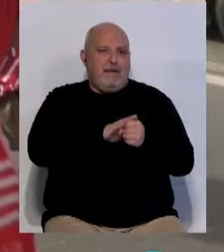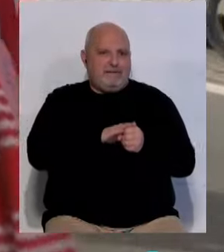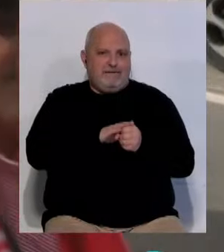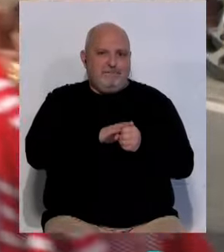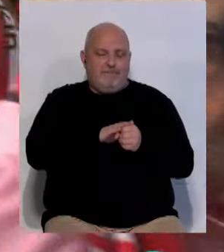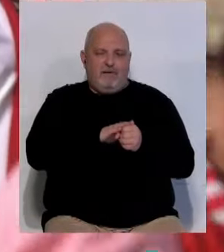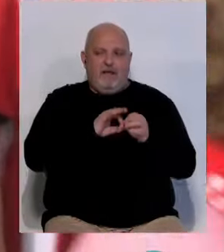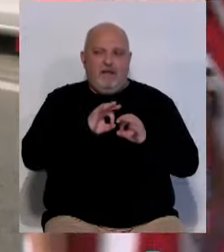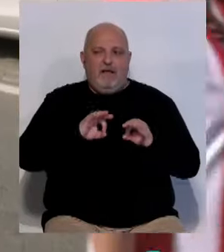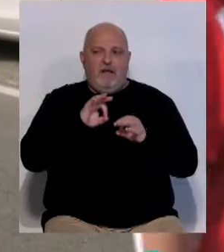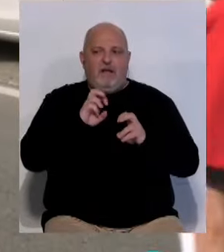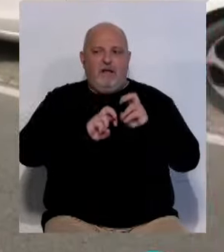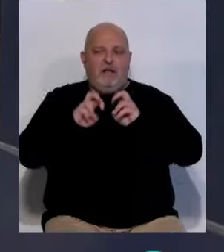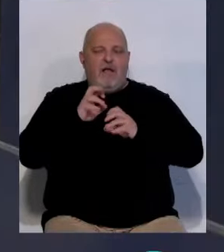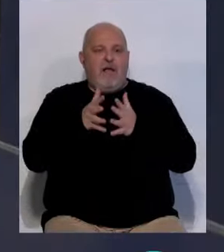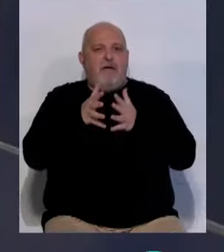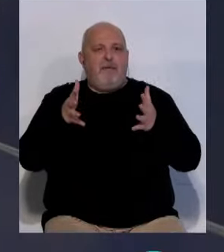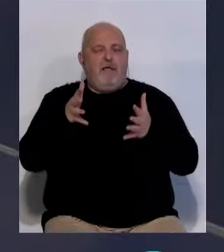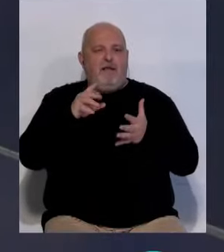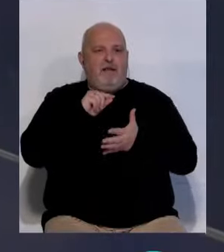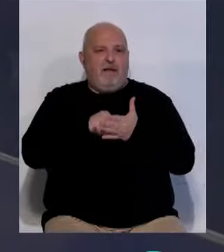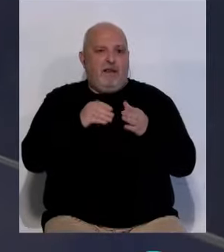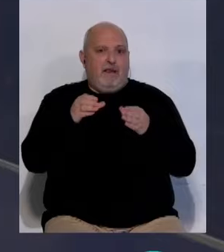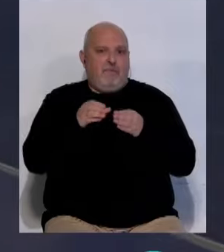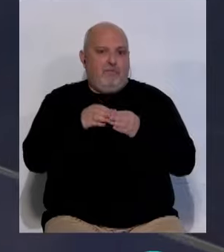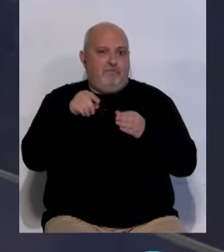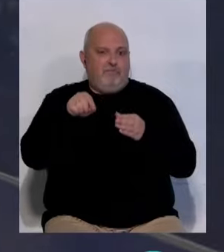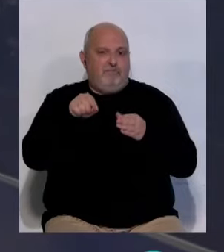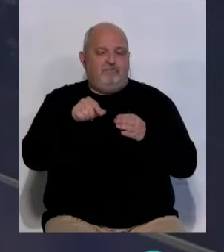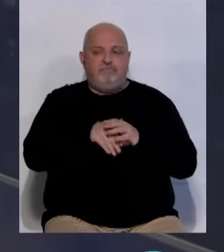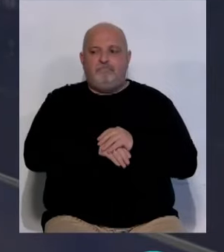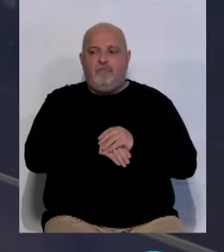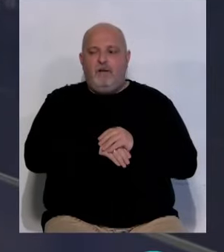refuerzo hubi sido que hubiéramos ampliado la plantilla y mejorado la plantilla hablamos del